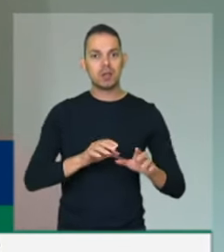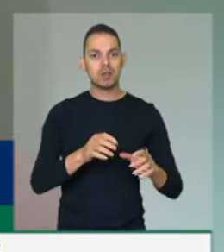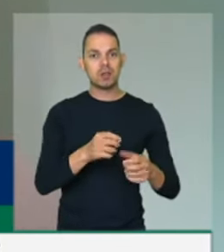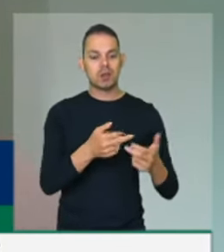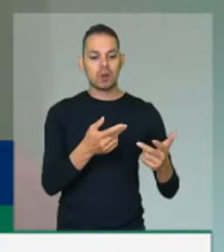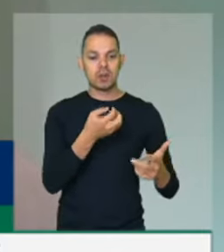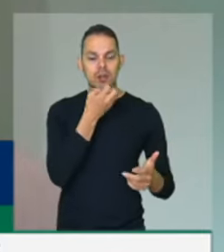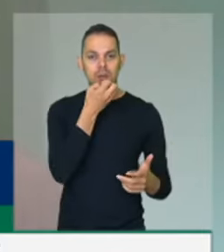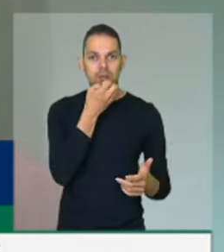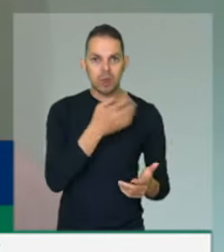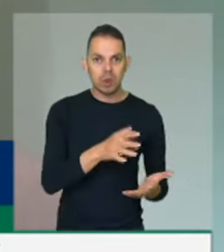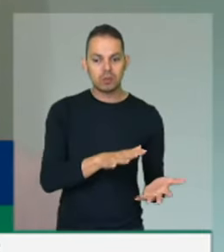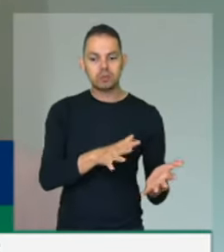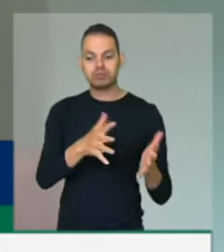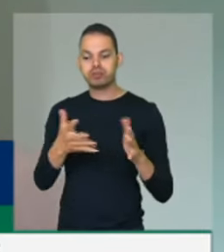NÃO ENTREGUE OS LEITOS DO SISTEMA ÚNICO DE SAÚDE. EU